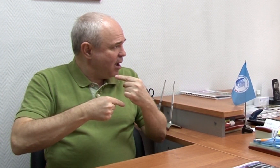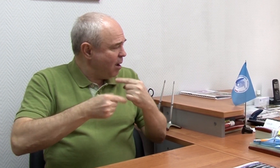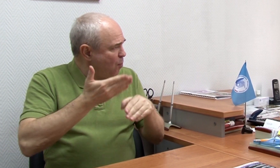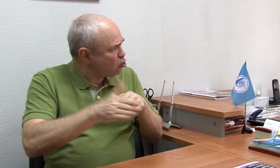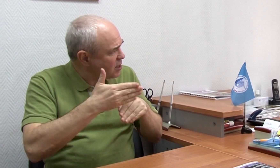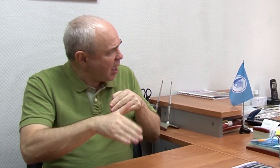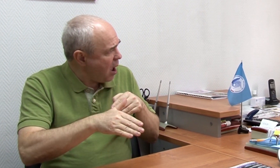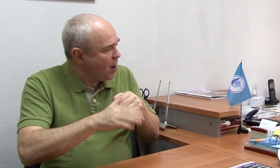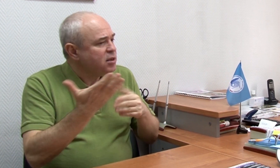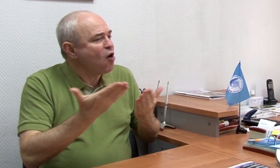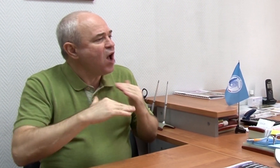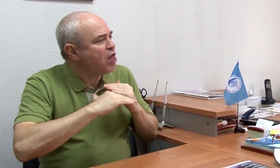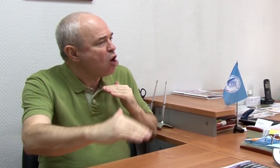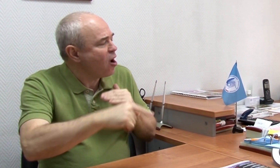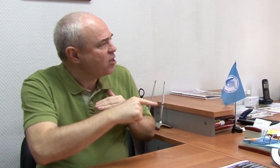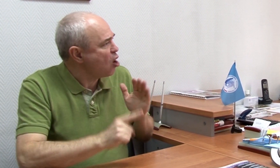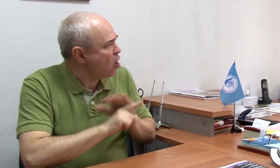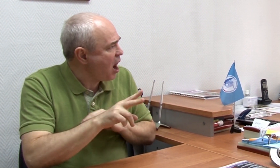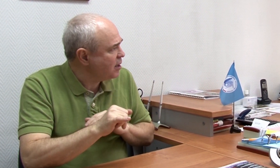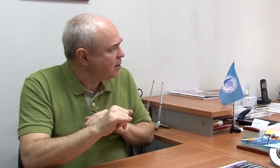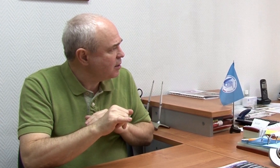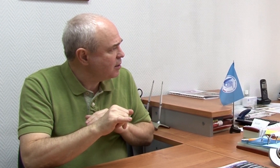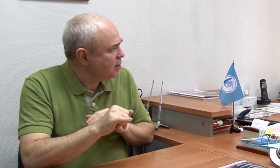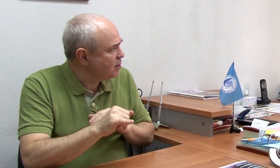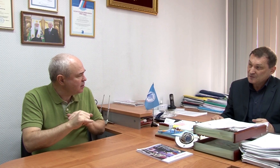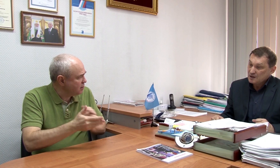По частям делаете? С какого этажа вы начали?